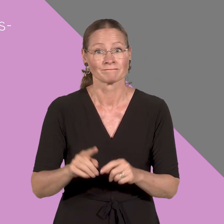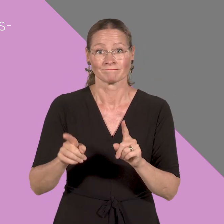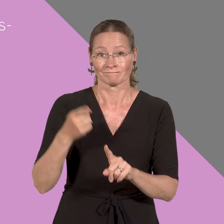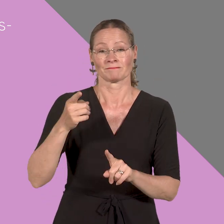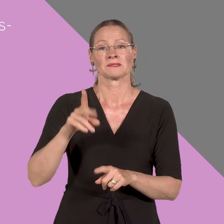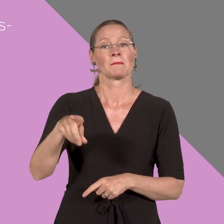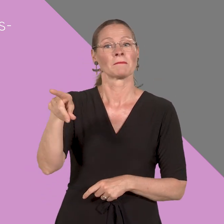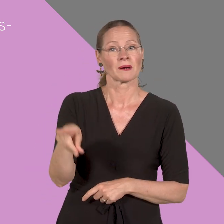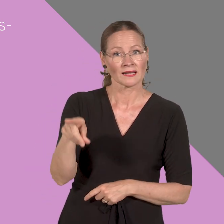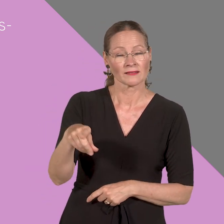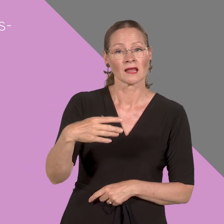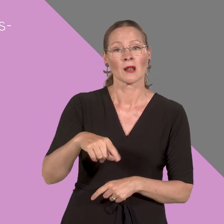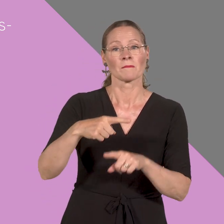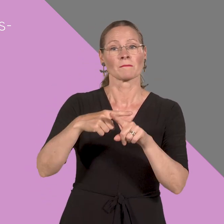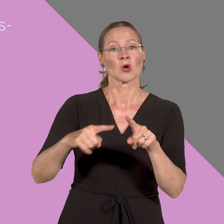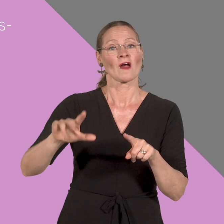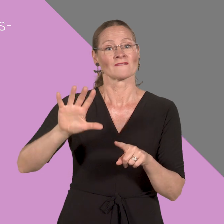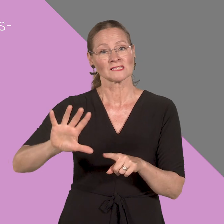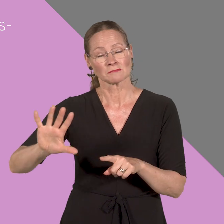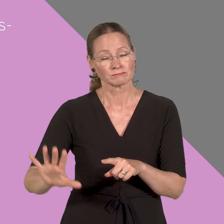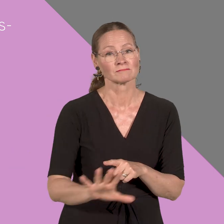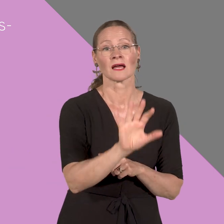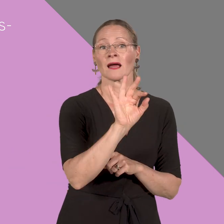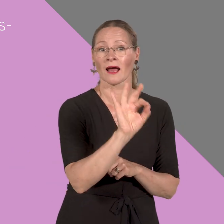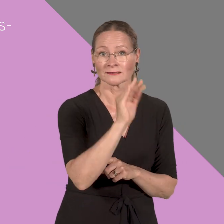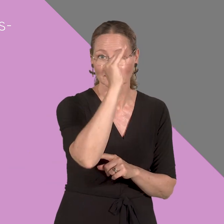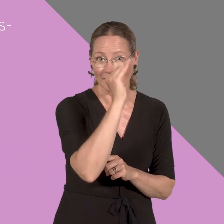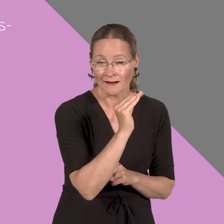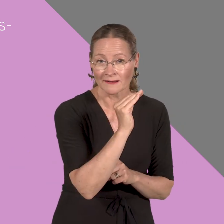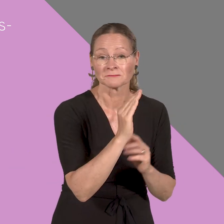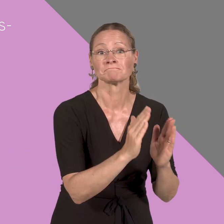Perjantaina kurssi alkaa klo 16.30 ja päättyy kello 20.00.